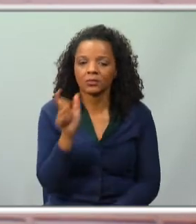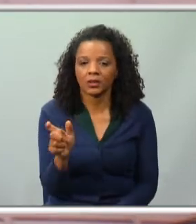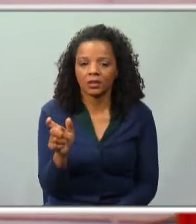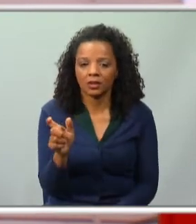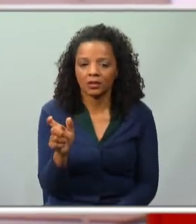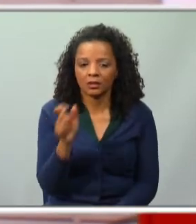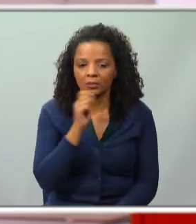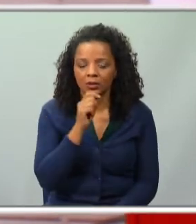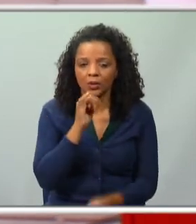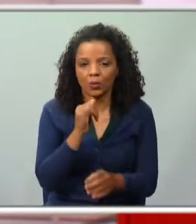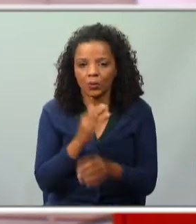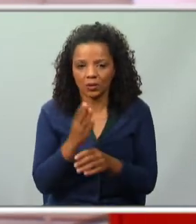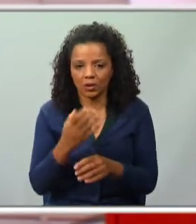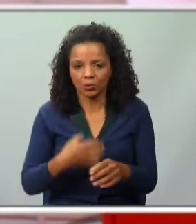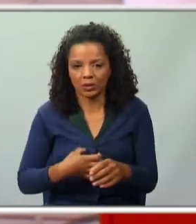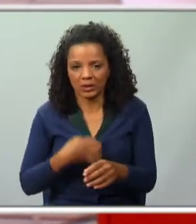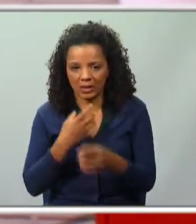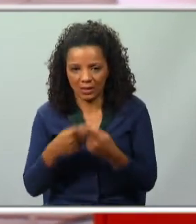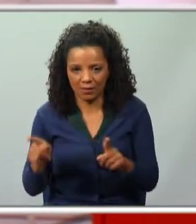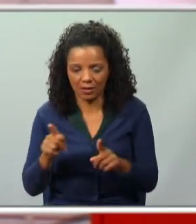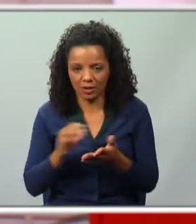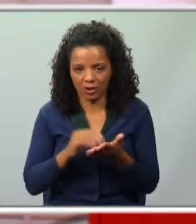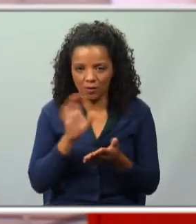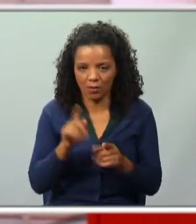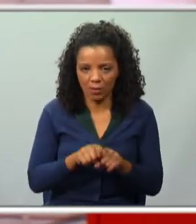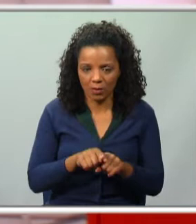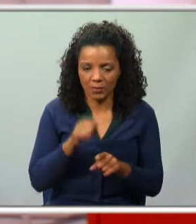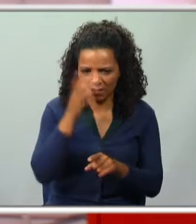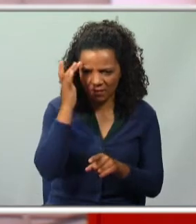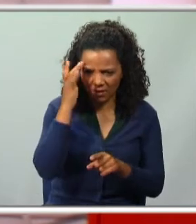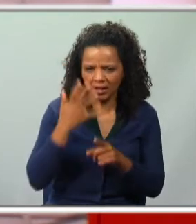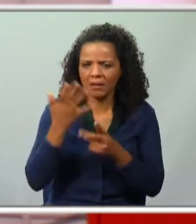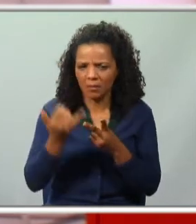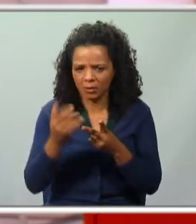poderia ter um armário esta foi fácil Será que na próxima também a conhecer 可以有一個壁櫥這很容易下一個還會遇見嗎